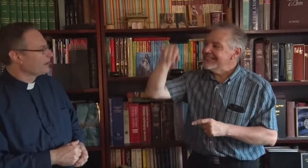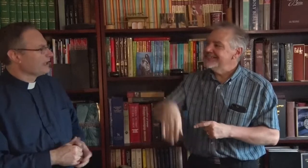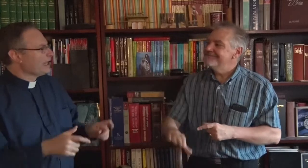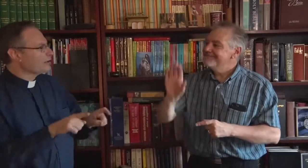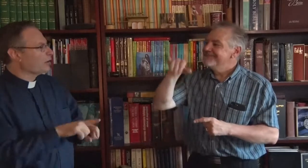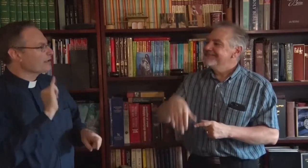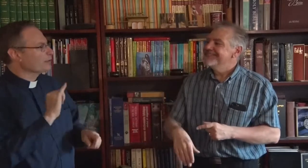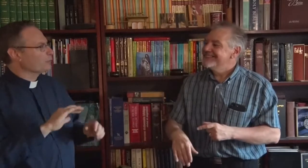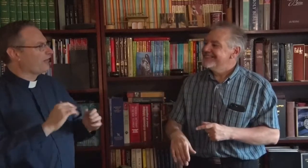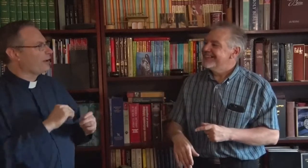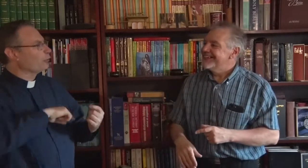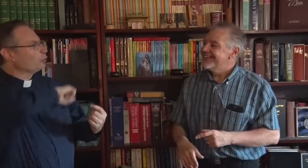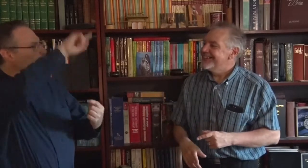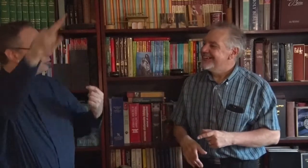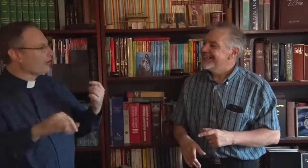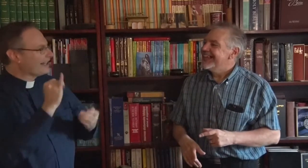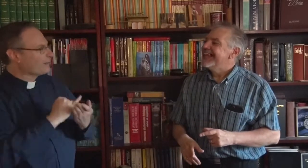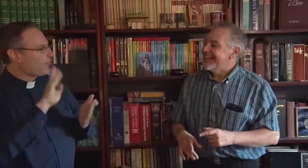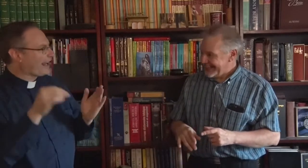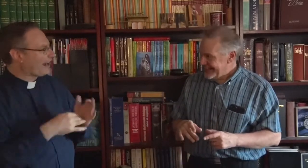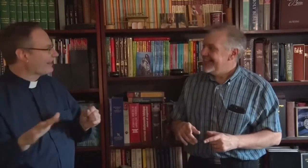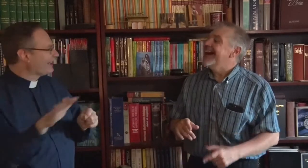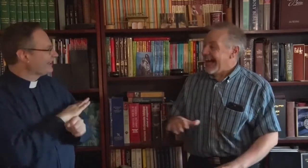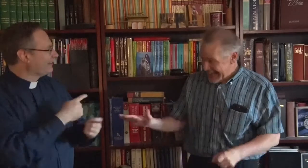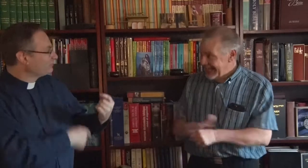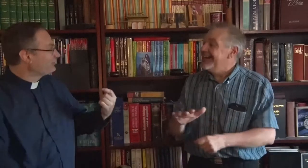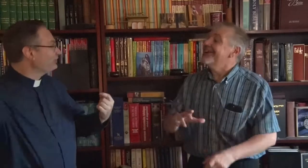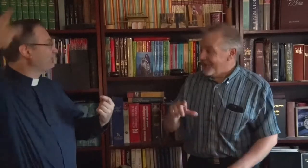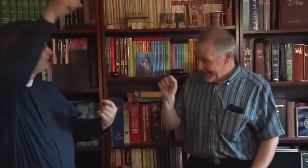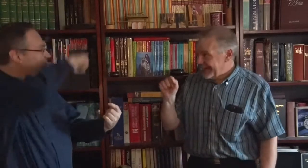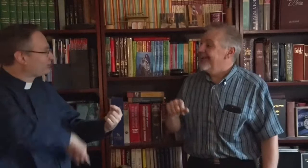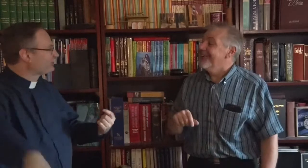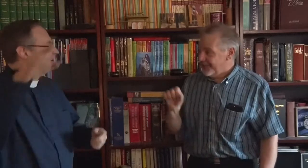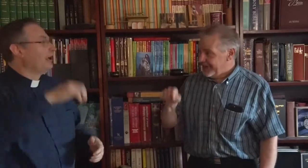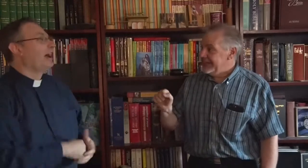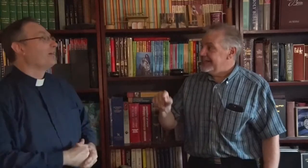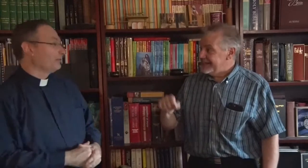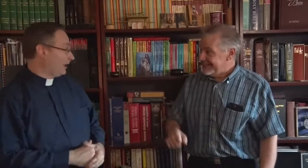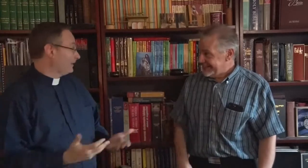C’est comme si tu as fait le tour de l’île de Montréal en entier? Oui.